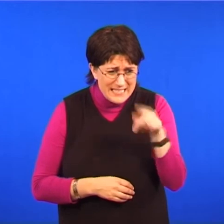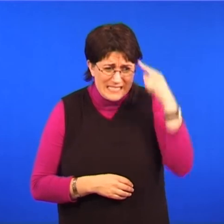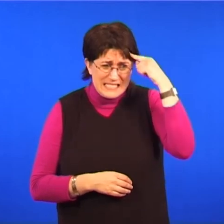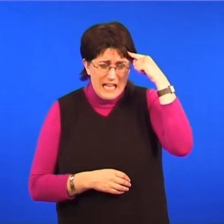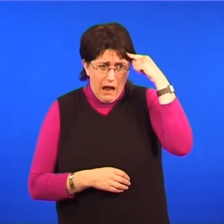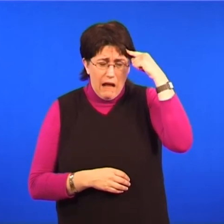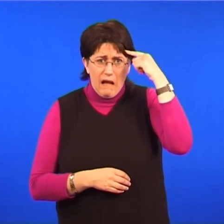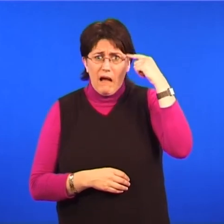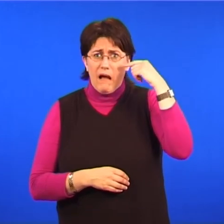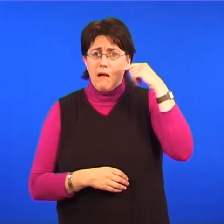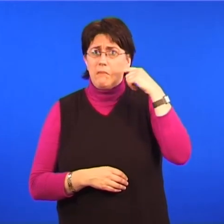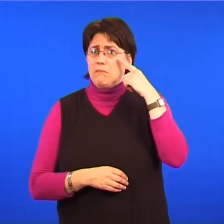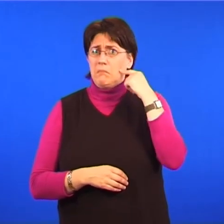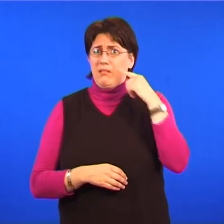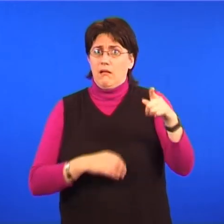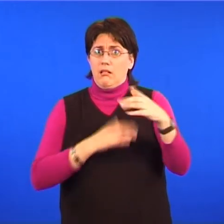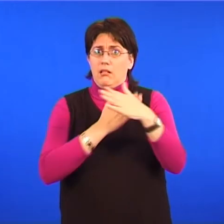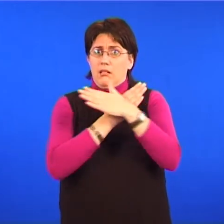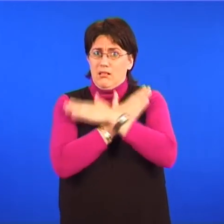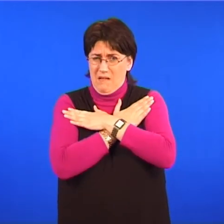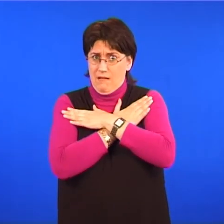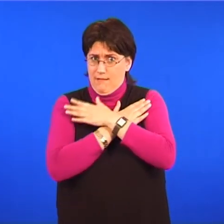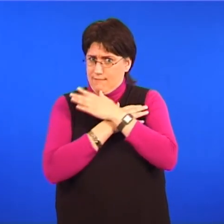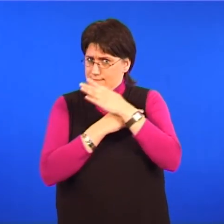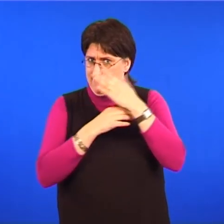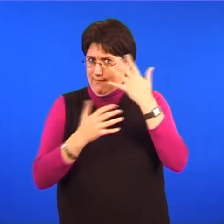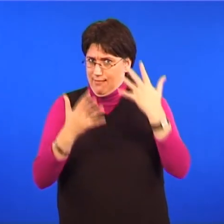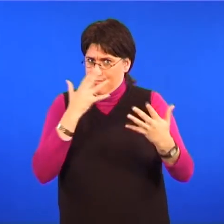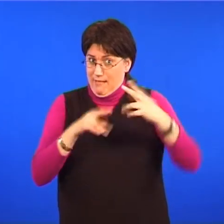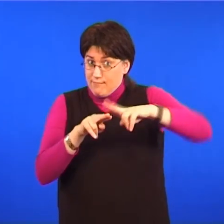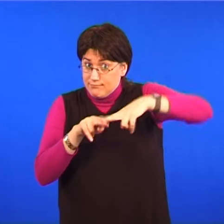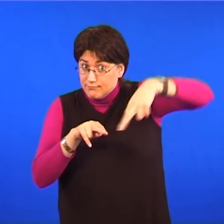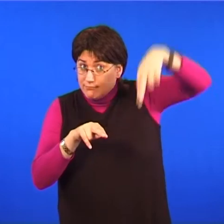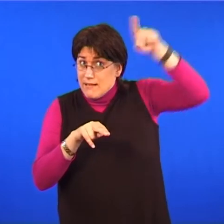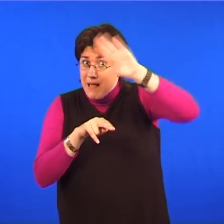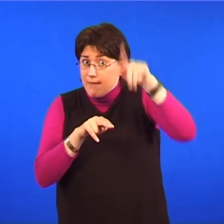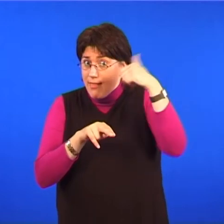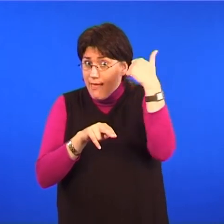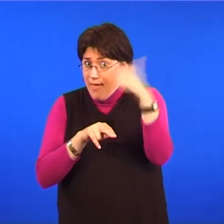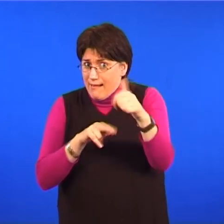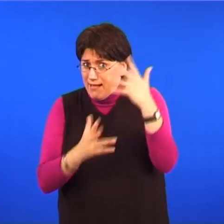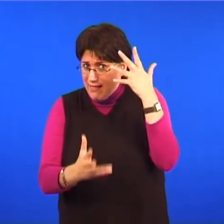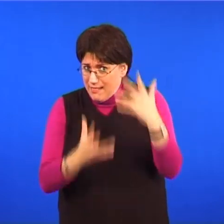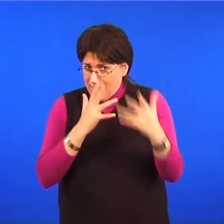og er draga tók af karli kom henni til hugar að ekki væri hann svo vel búinn undir dauða sinn að hann næði inngöngu í himnaríki.